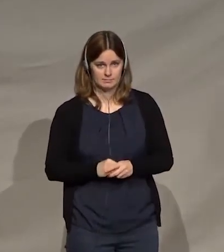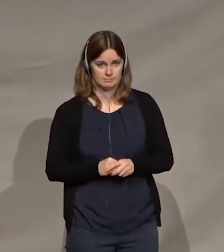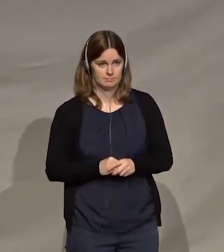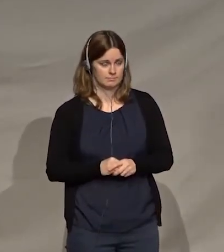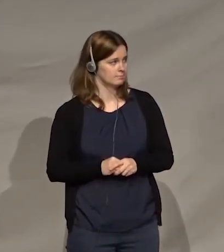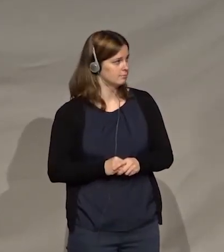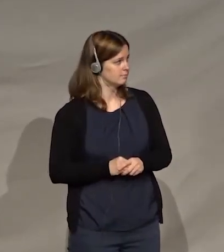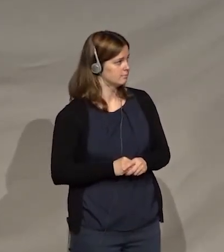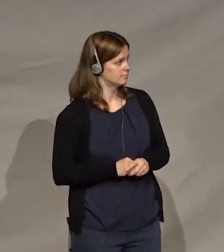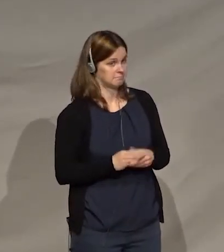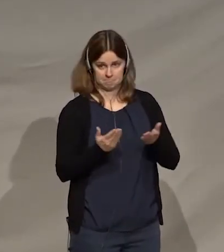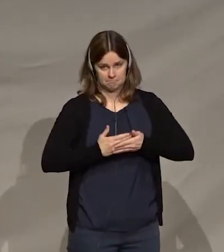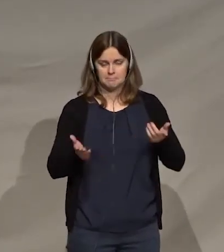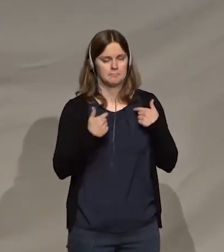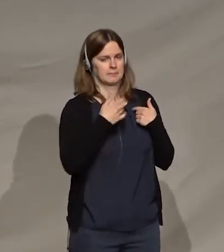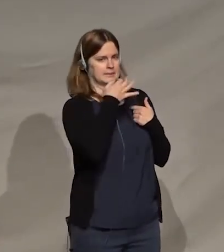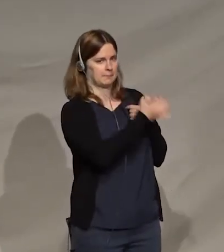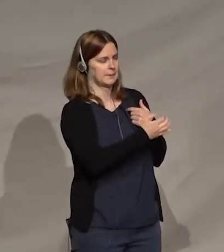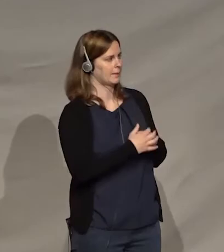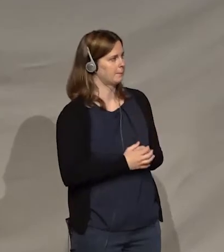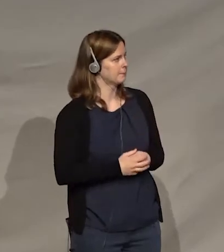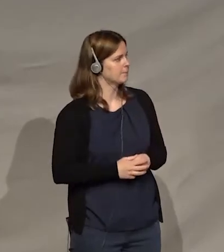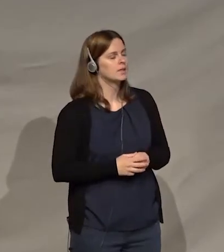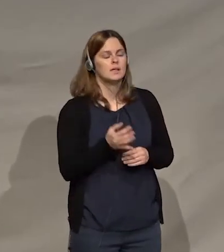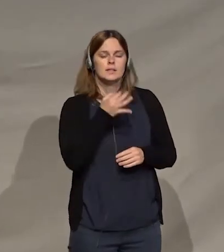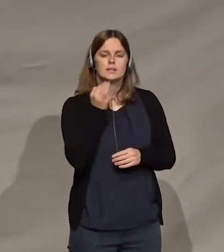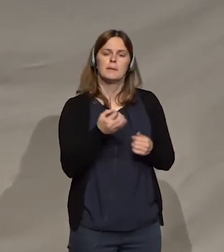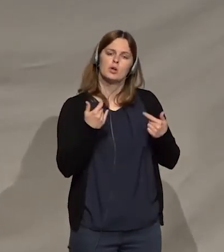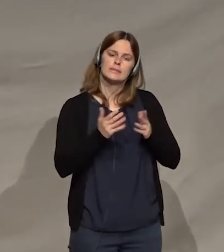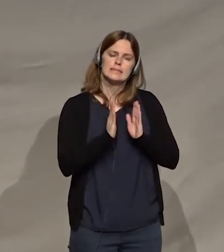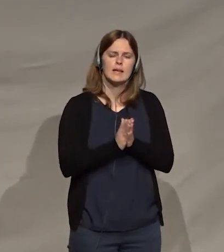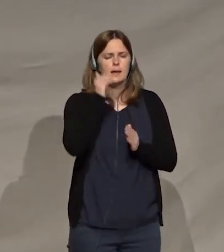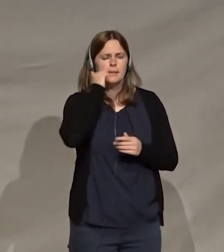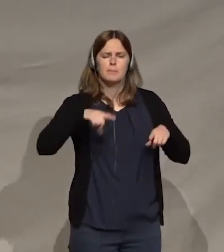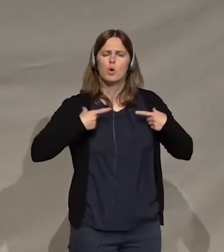Rád bych věděl, kolik máte uživatelů na vaší stránce? Miliony a miliony.